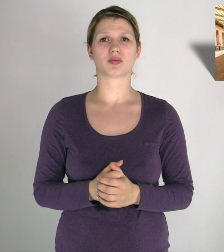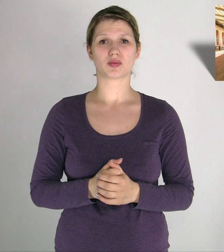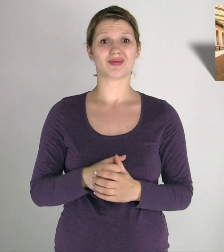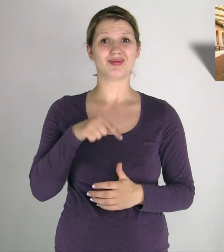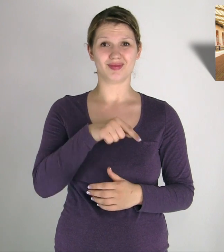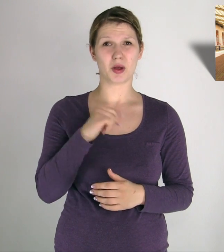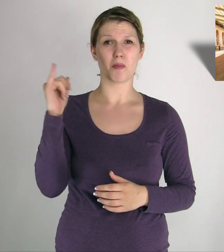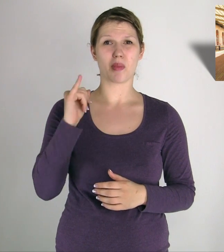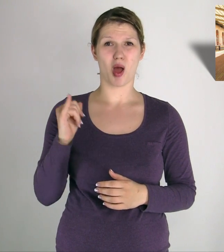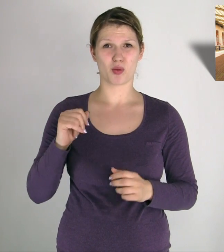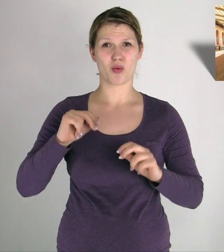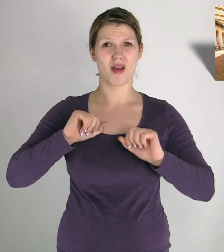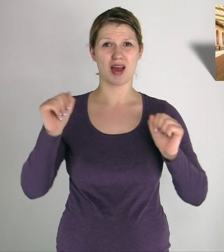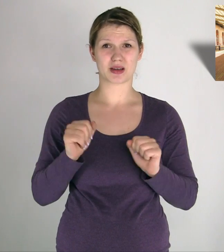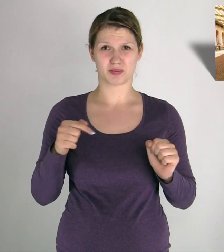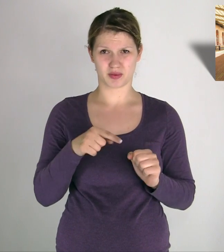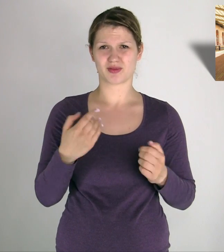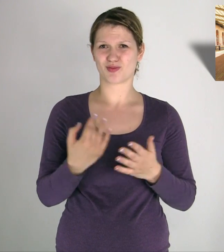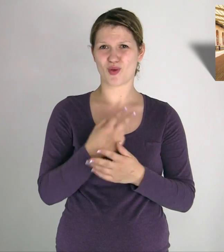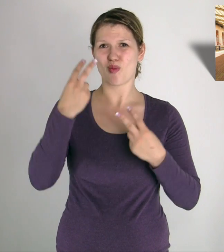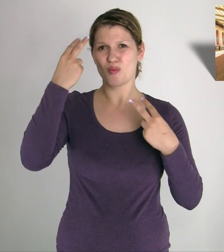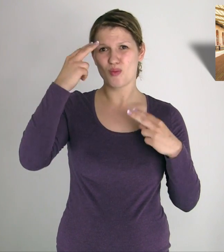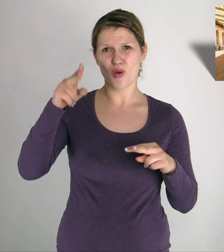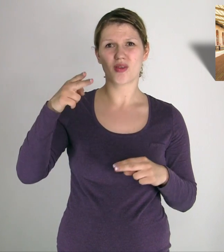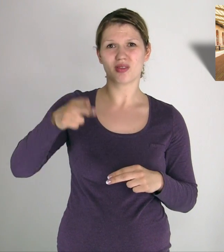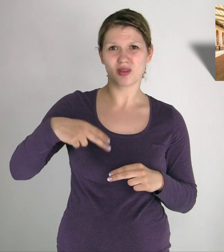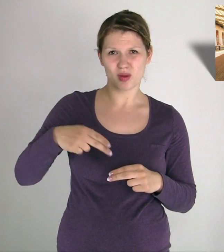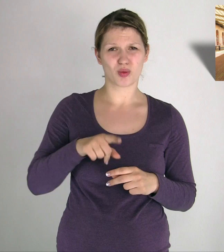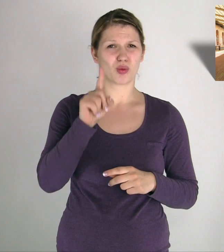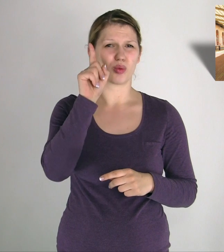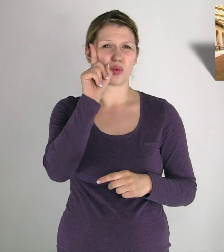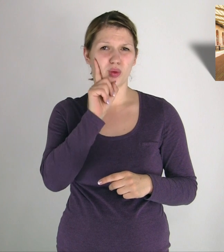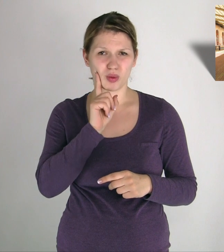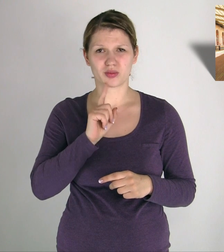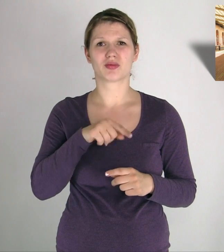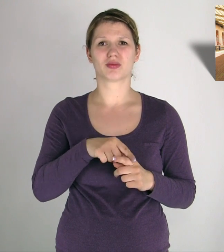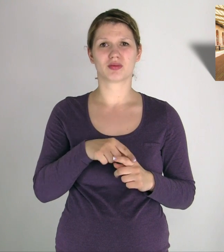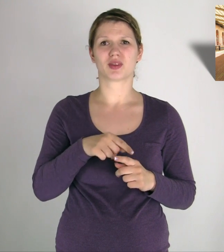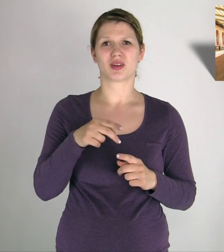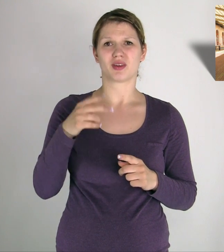"Pajūrio ekspresas" - tai naujo modelio, patogūs traukiniai.